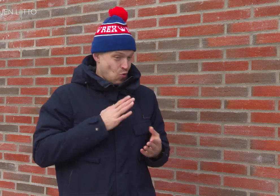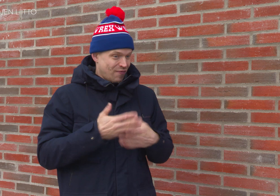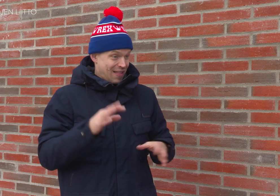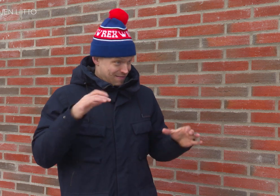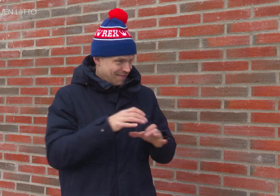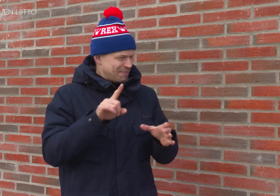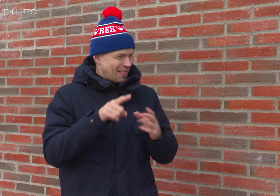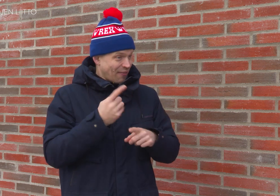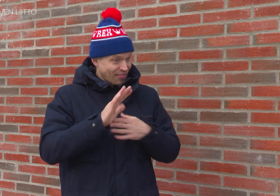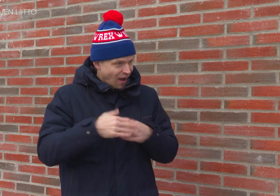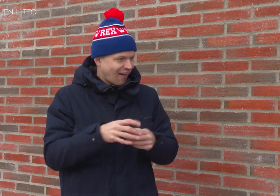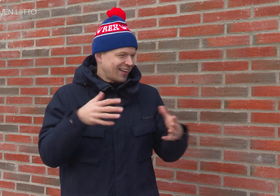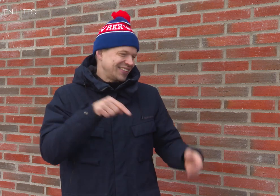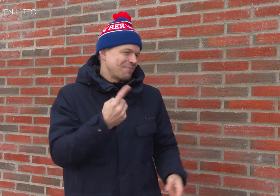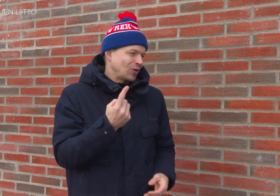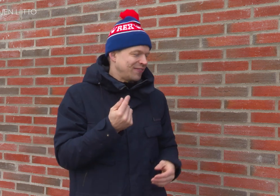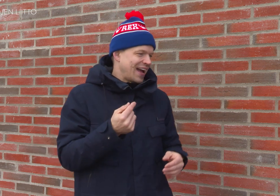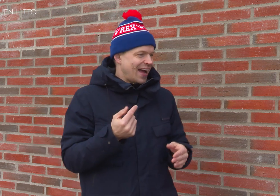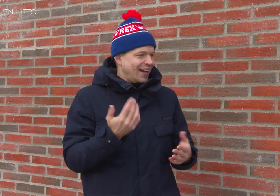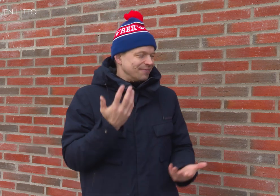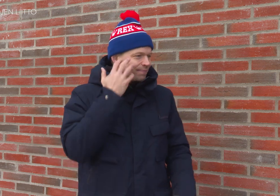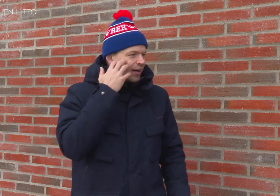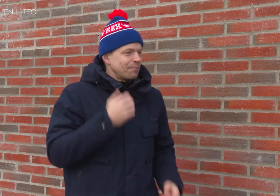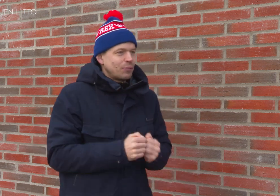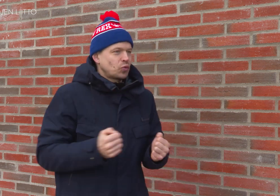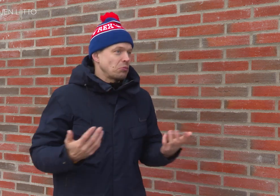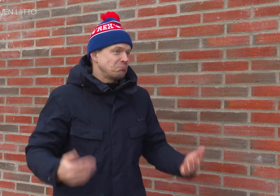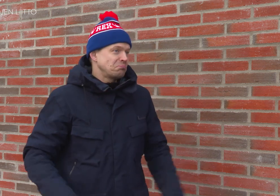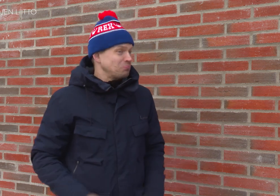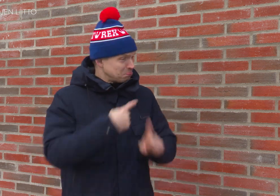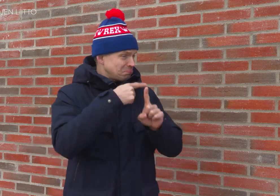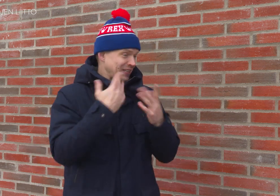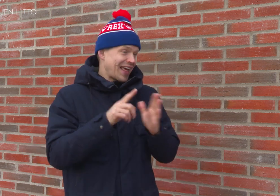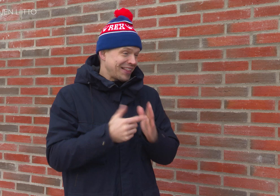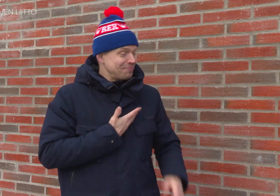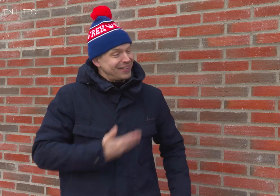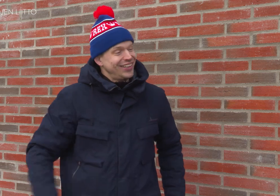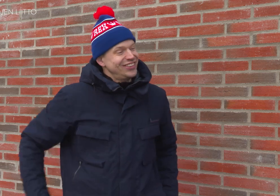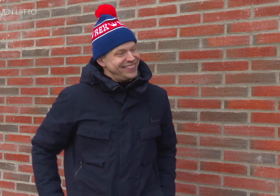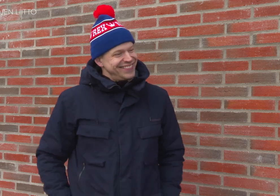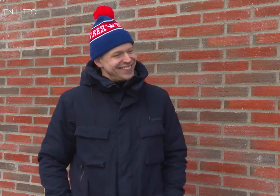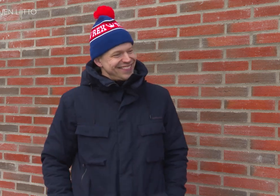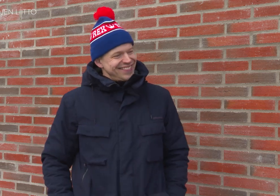Se on toki vähän harmillista, mutta kaiken kaikkiaan - tällä hetkellä on meneillään paljon positiivisia asioita.